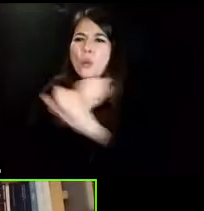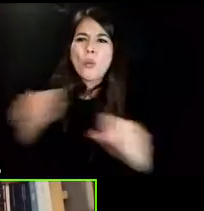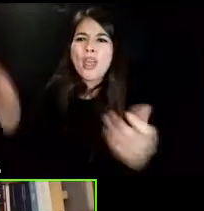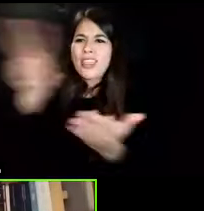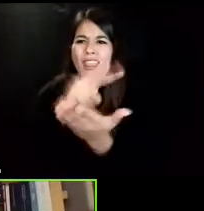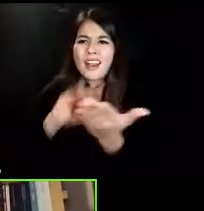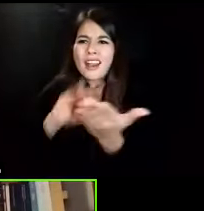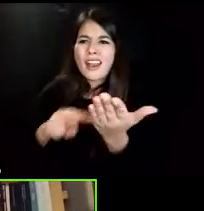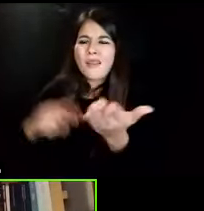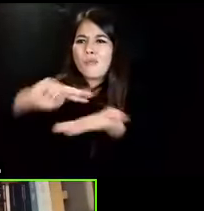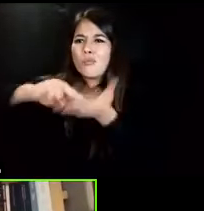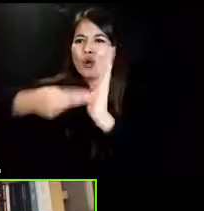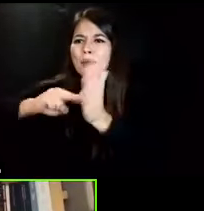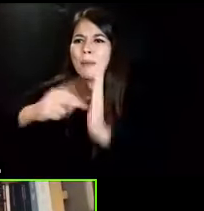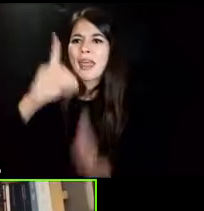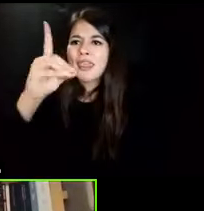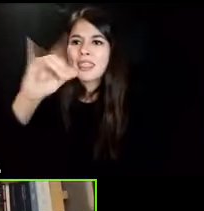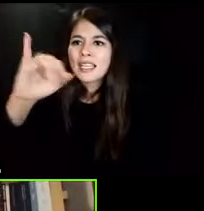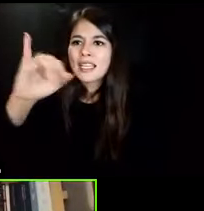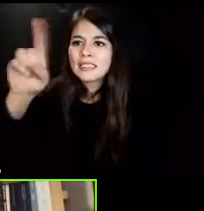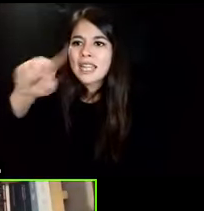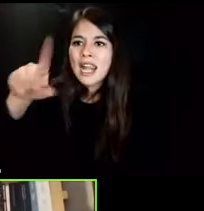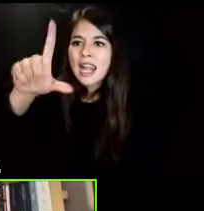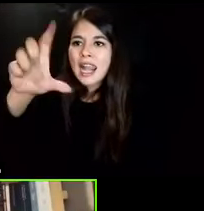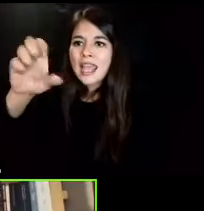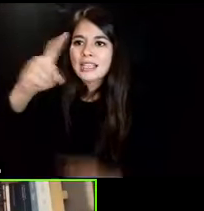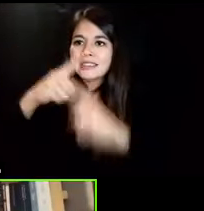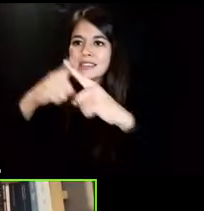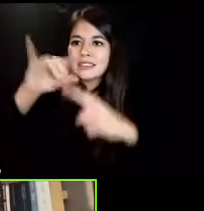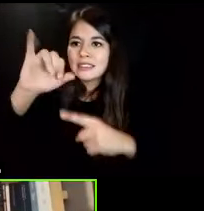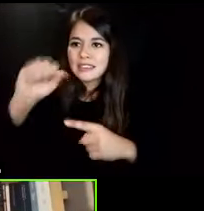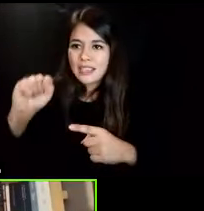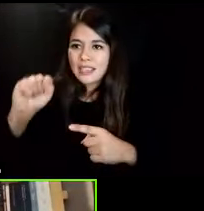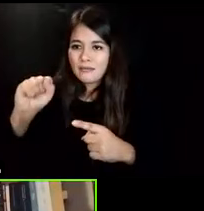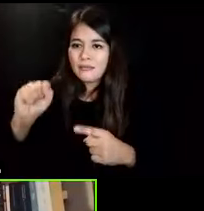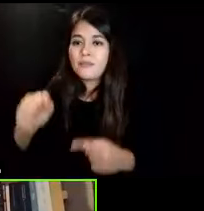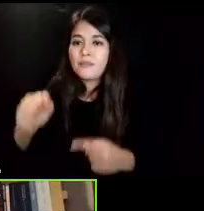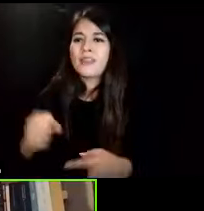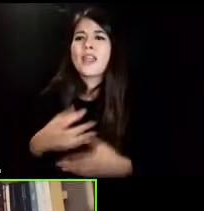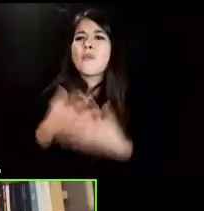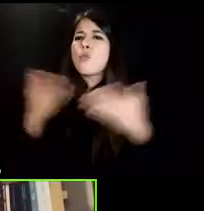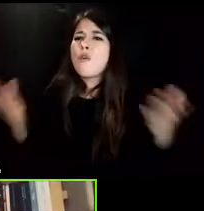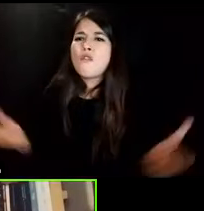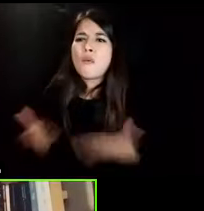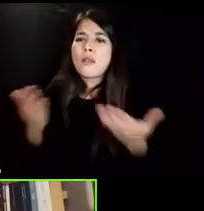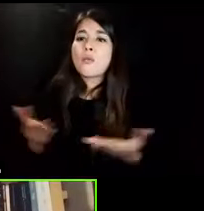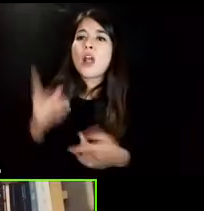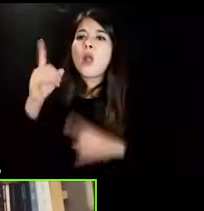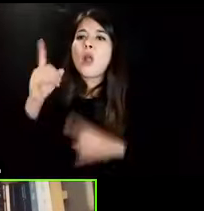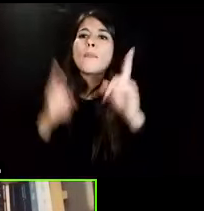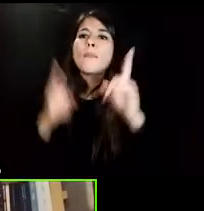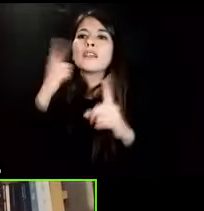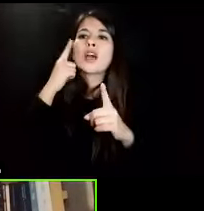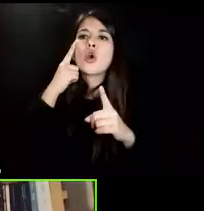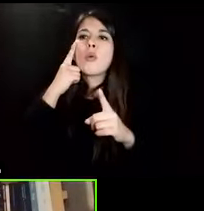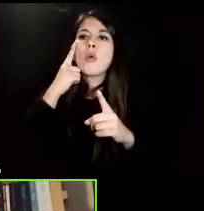son una herramienta valiosísima para el fomento lector porque mucha gente piensa que es otra cosa no es como comentó auditivo no sé pero ese momento el